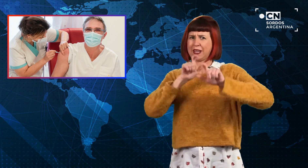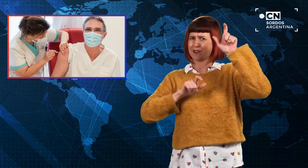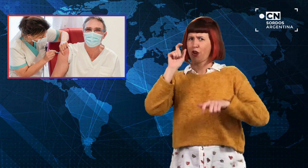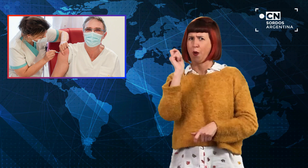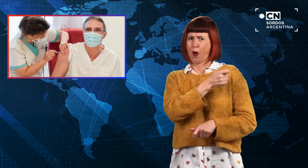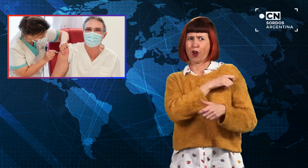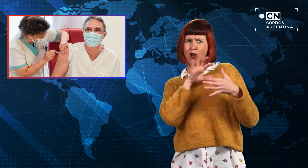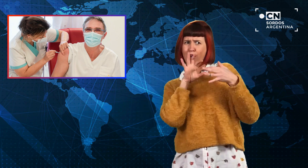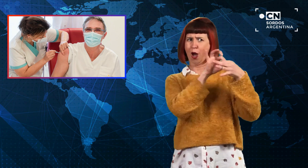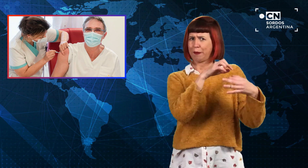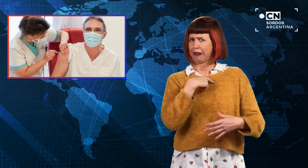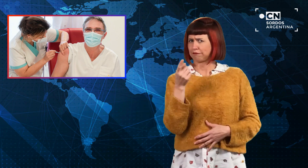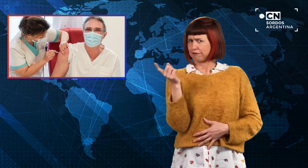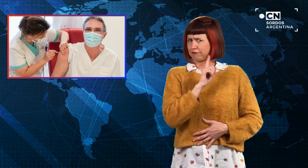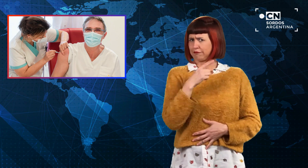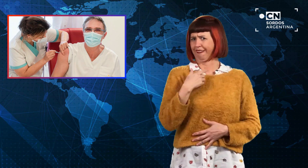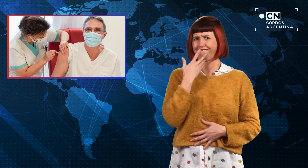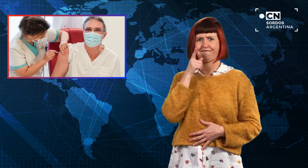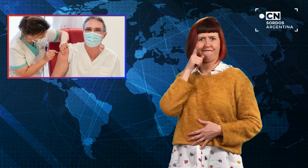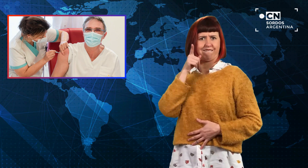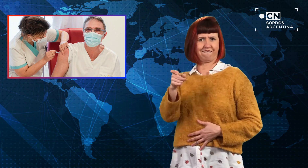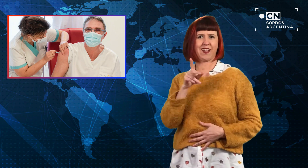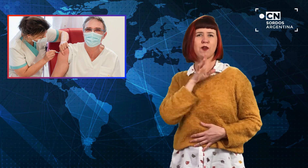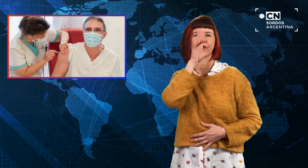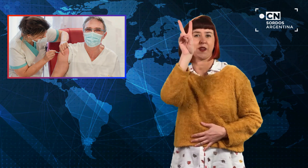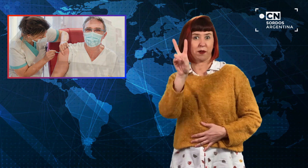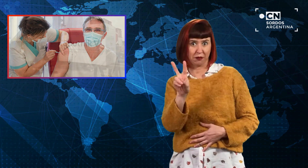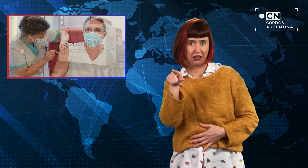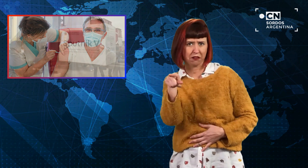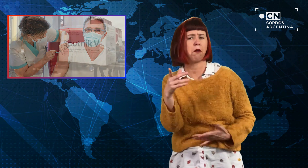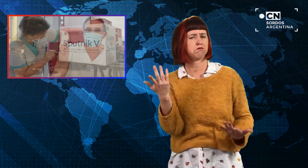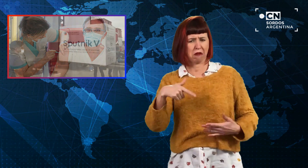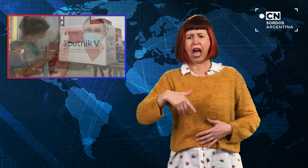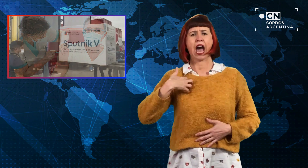También estan quienes decides esperar la segunda dosis de Sputnik V,